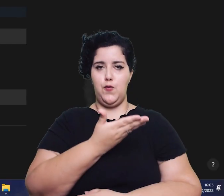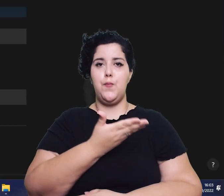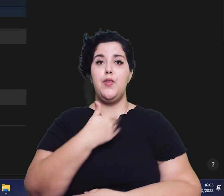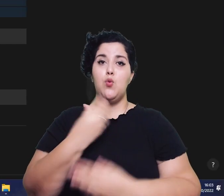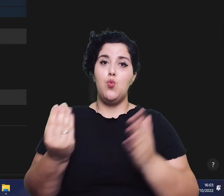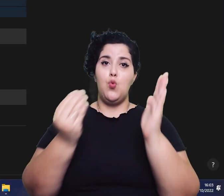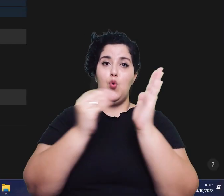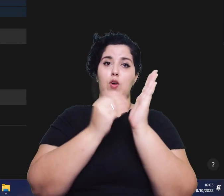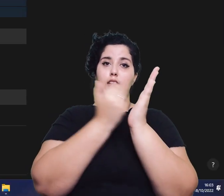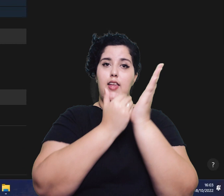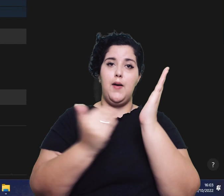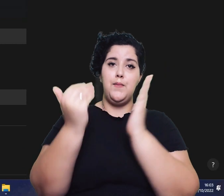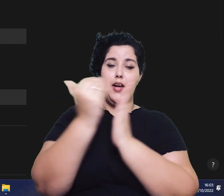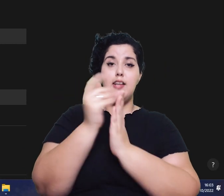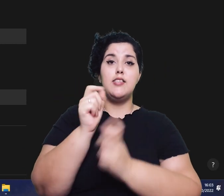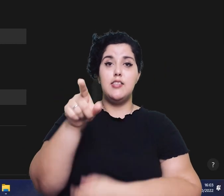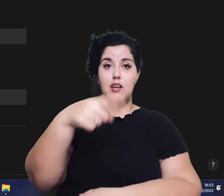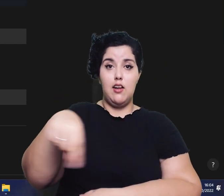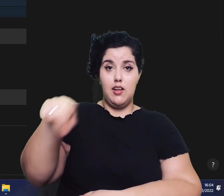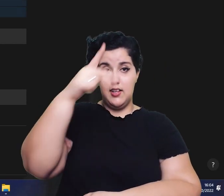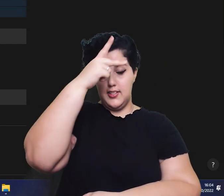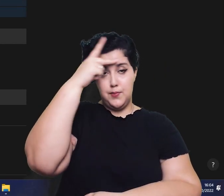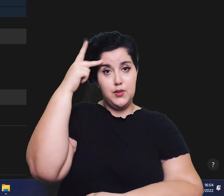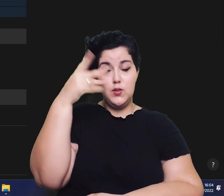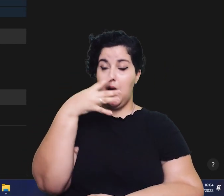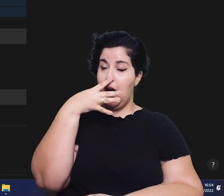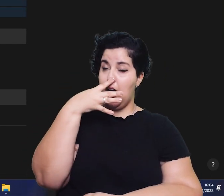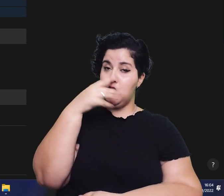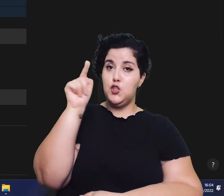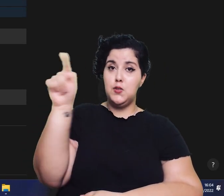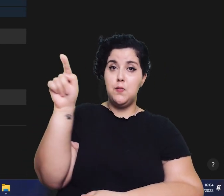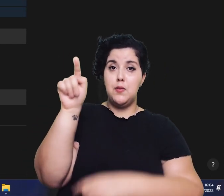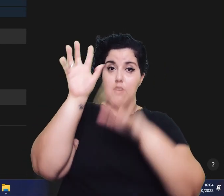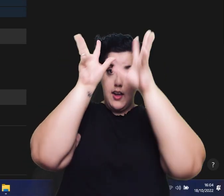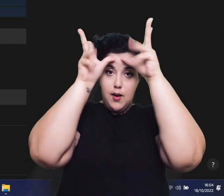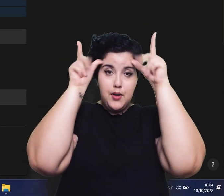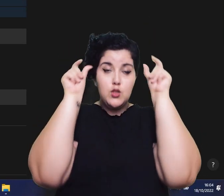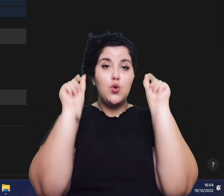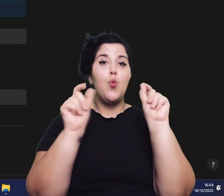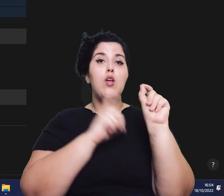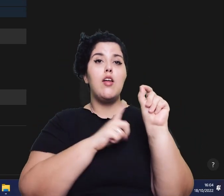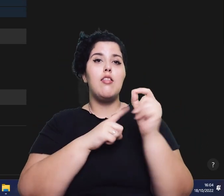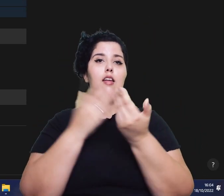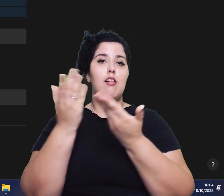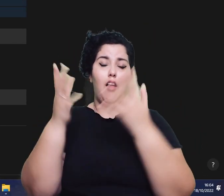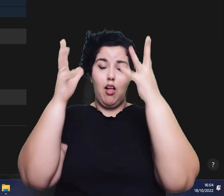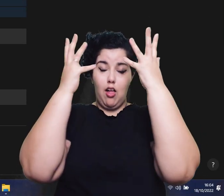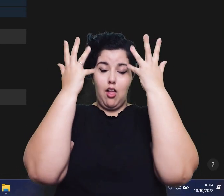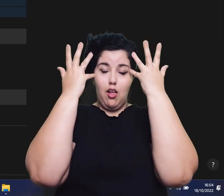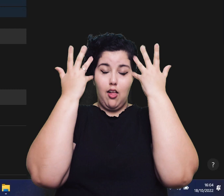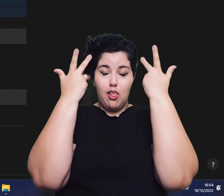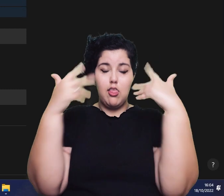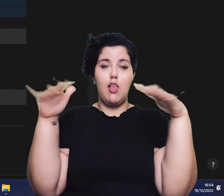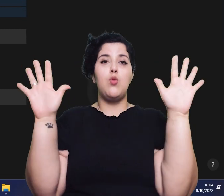coloquei até algumas coisas a mais, por exemplo, o que as pessoas admiram na Amazônia, porque isso é legal pra eu trazer pro meu projeto, já que me ajuda a pensar, “Poxa, o que